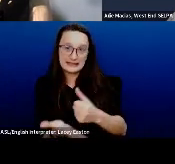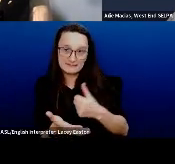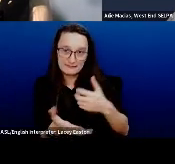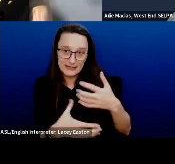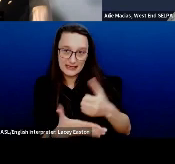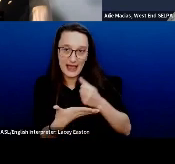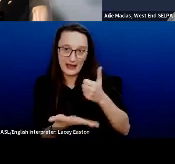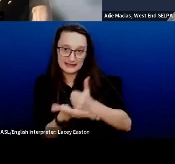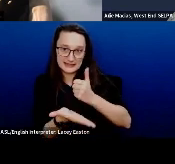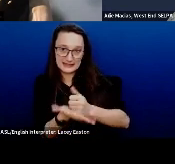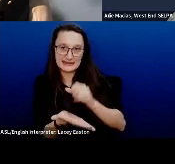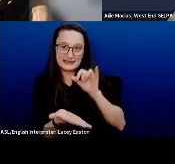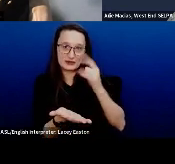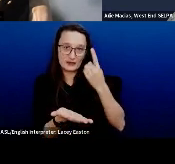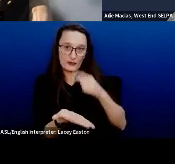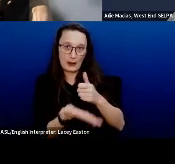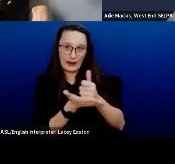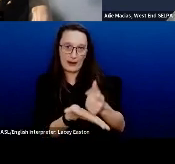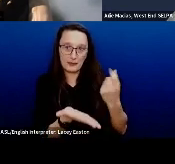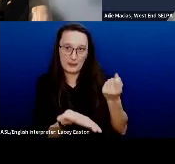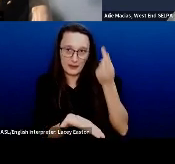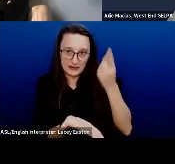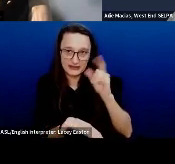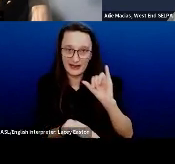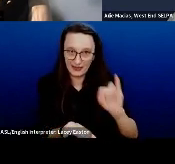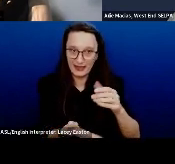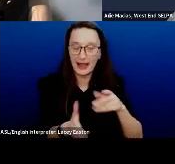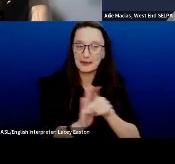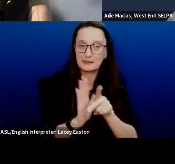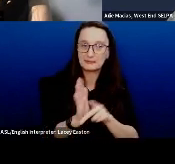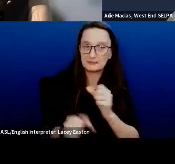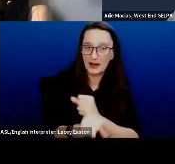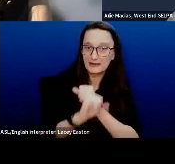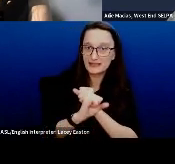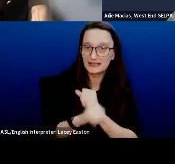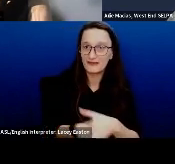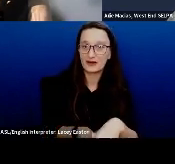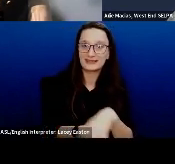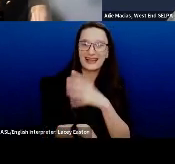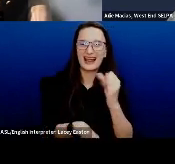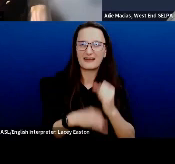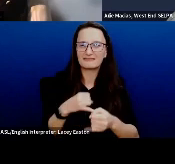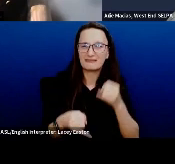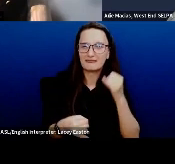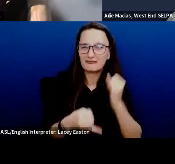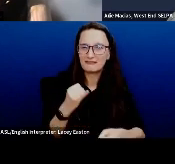razones por las que esas opciones fueron rechazadas y finalmente una descripción de cualquier otro factor relevante a la